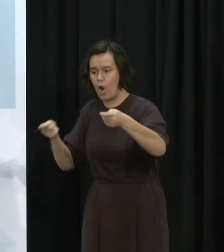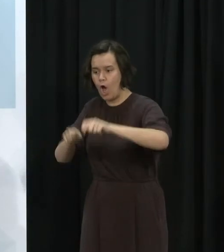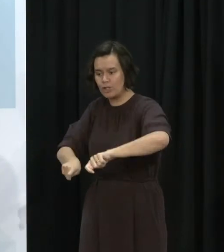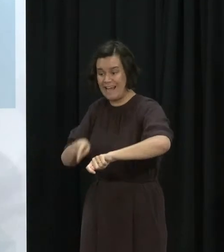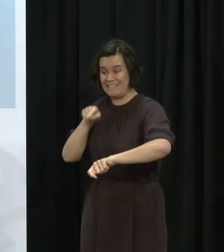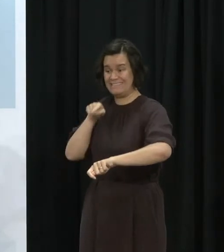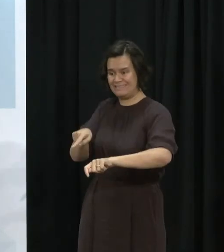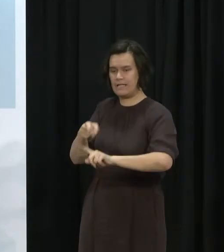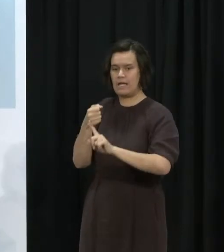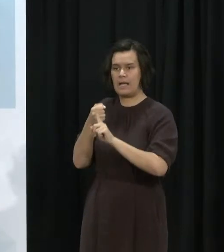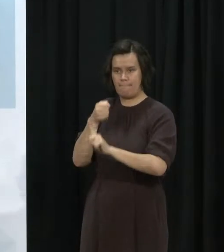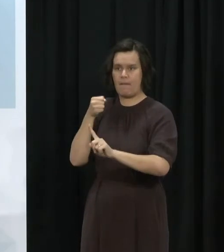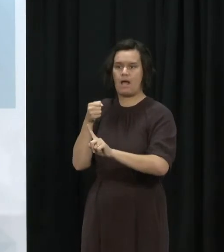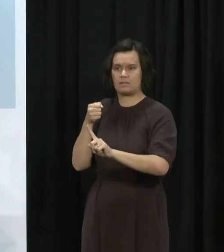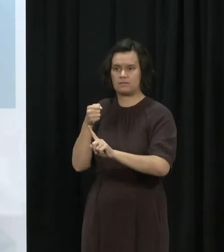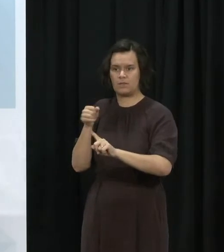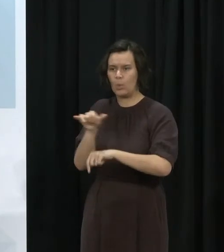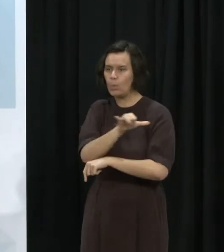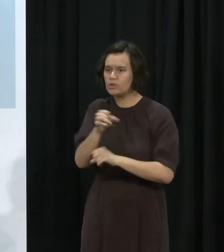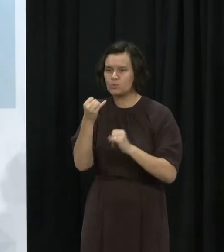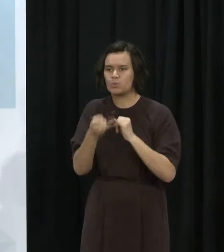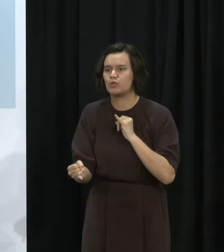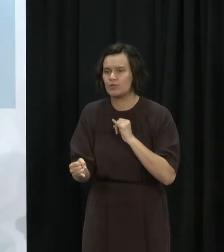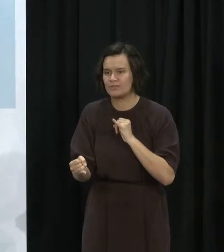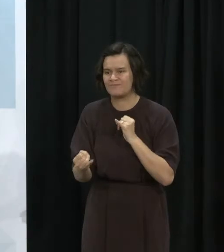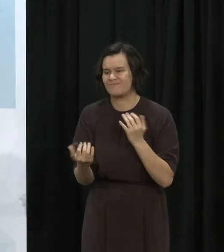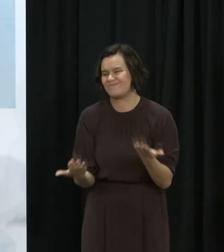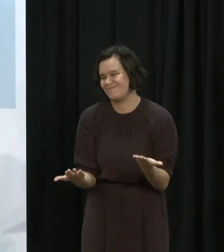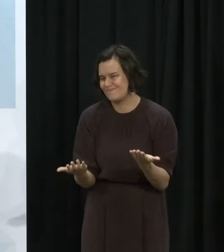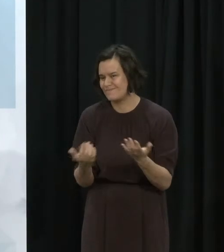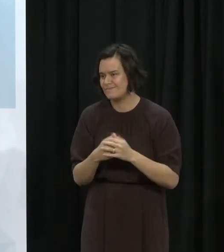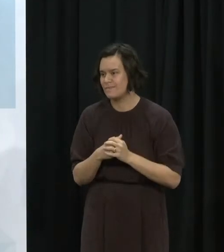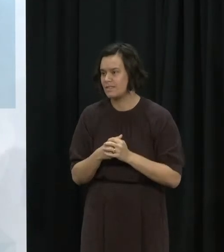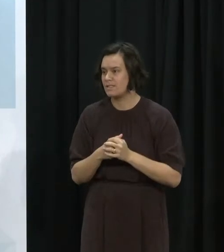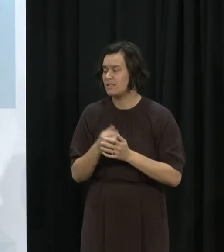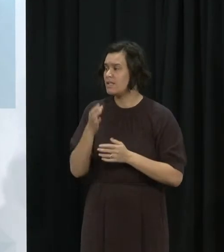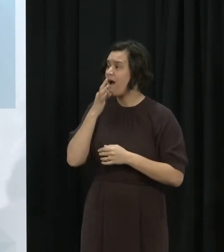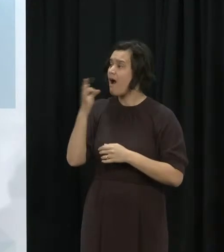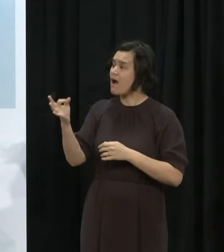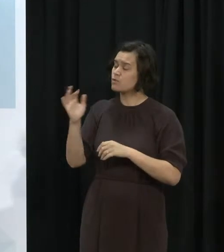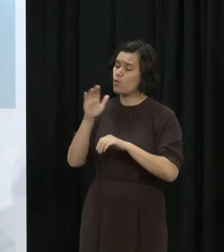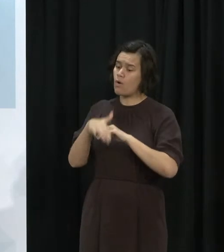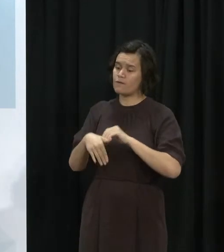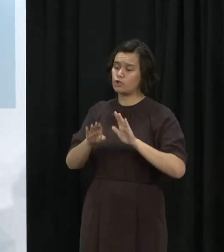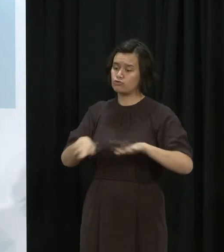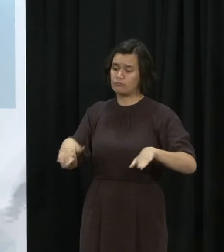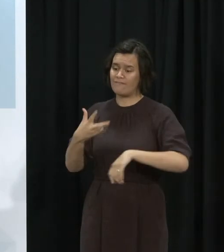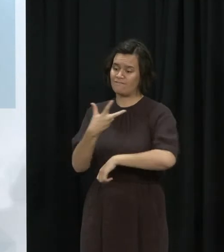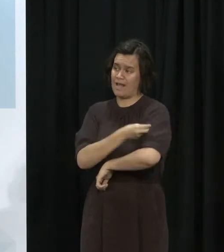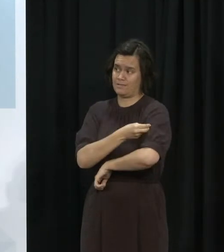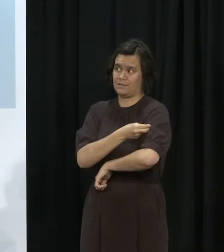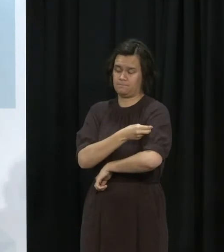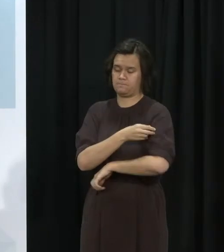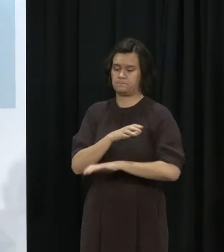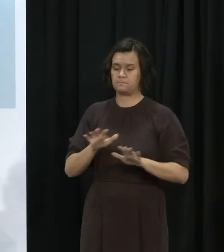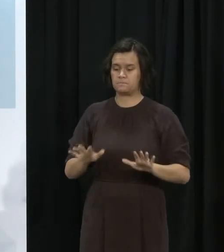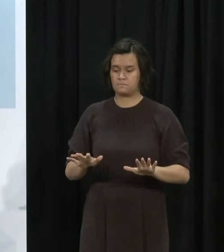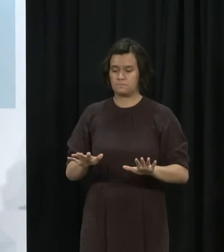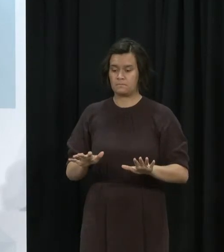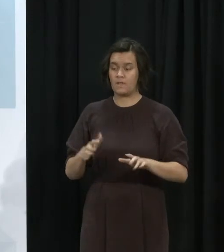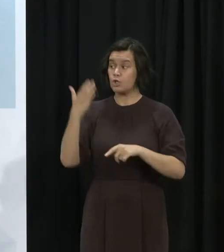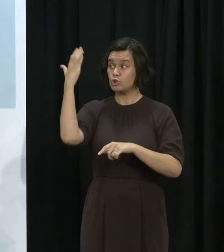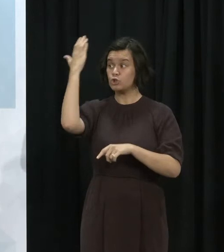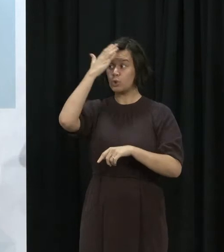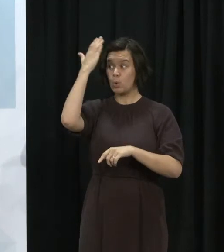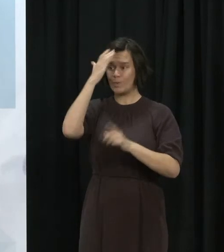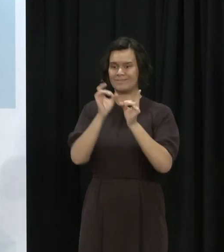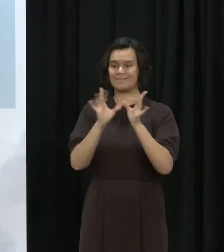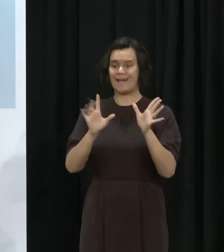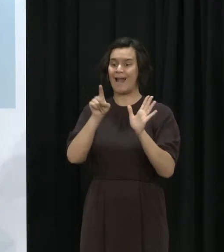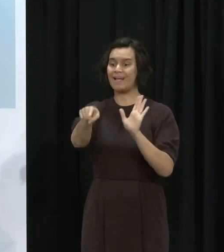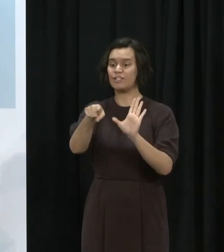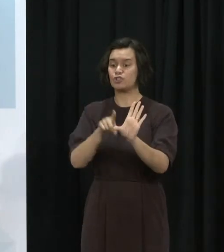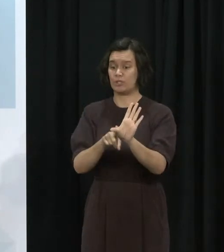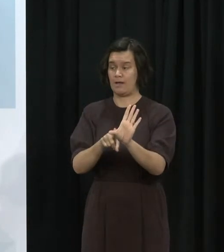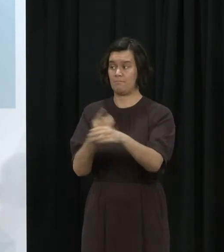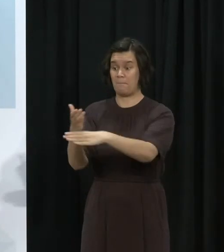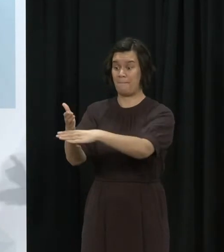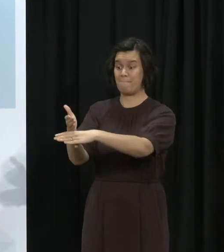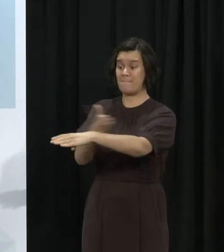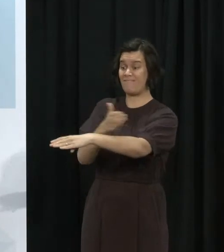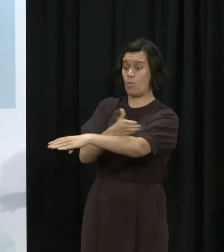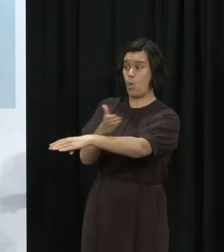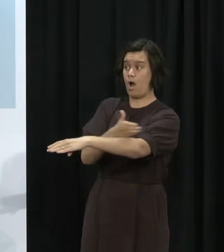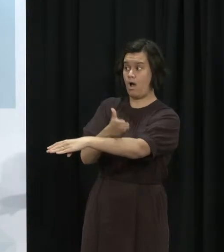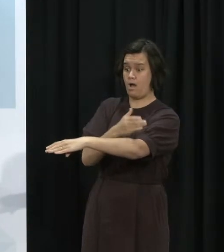pea, engari ko te paanga iti